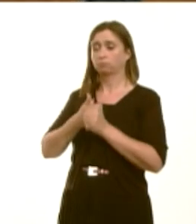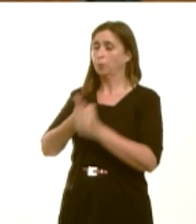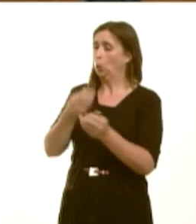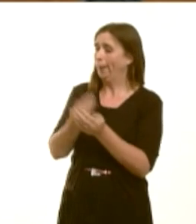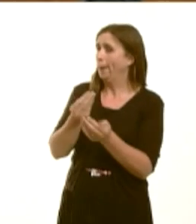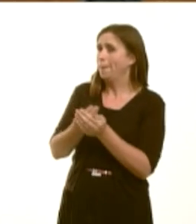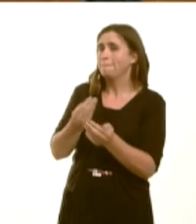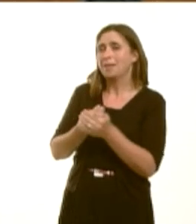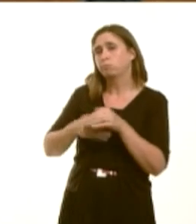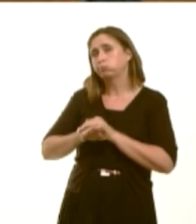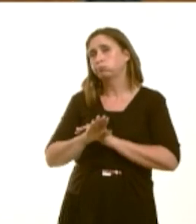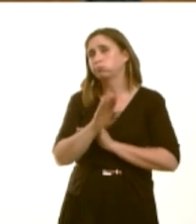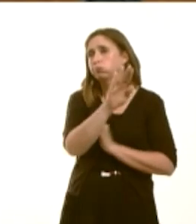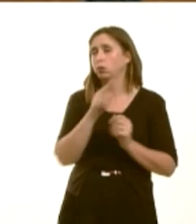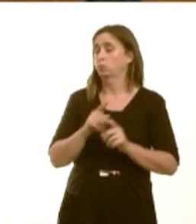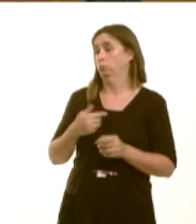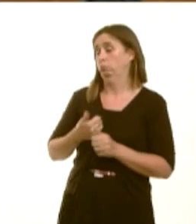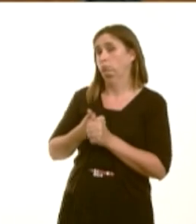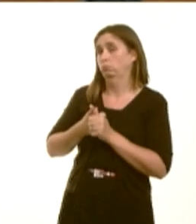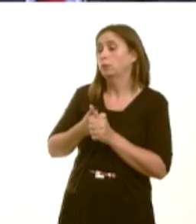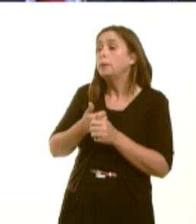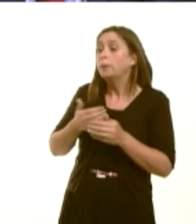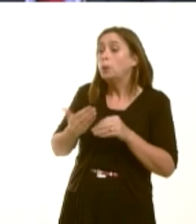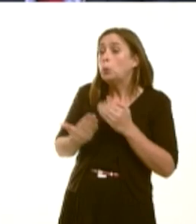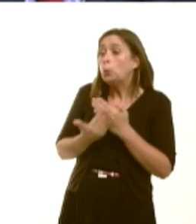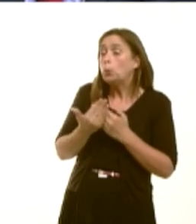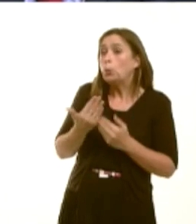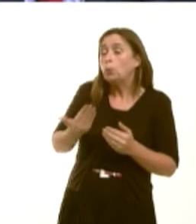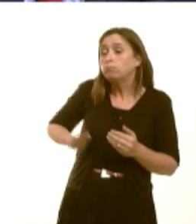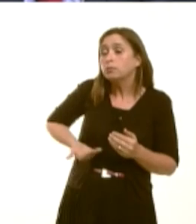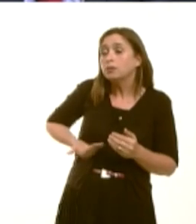i fusnesau newydd a chyfredol, gwelliannau seilwaith, adolyguír polisi ardrethi busnes